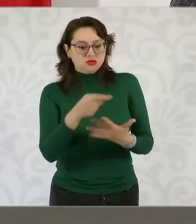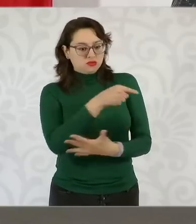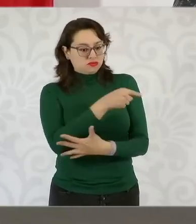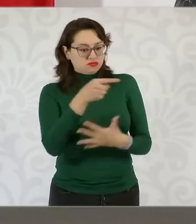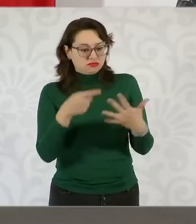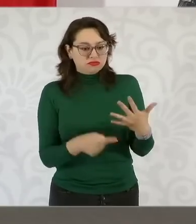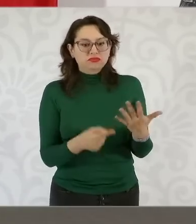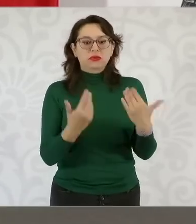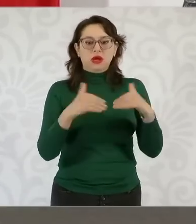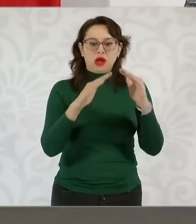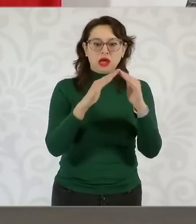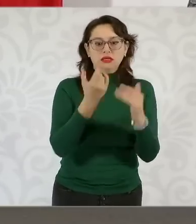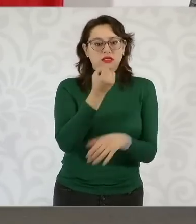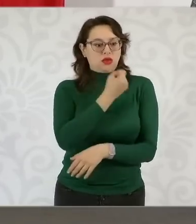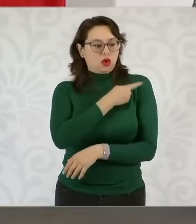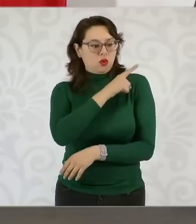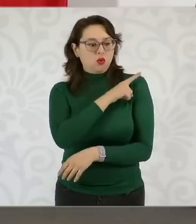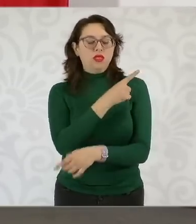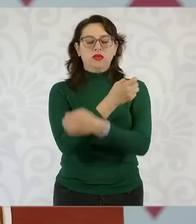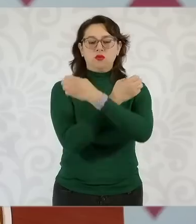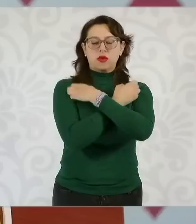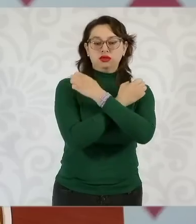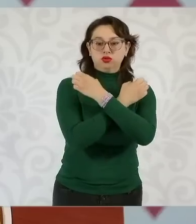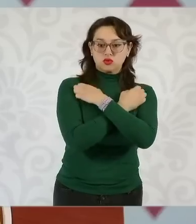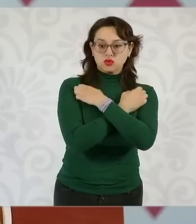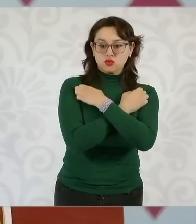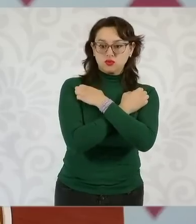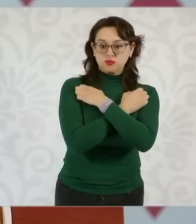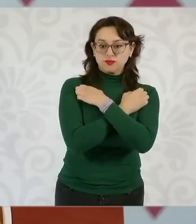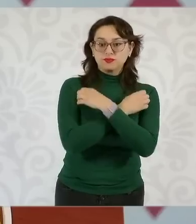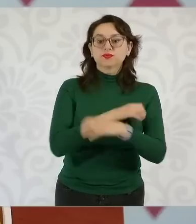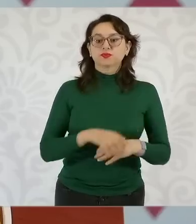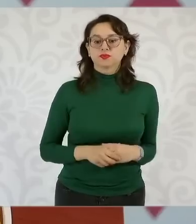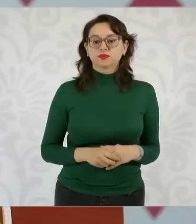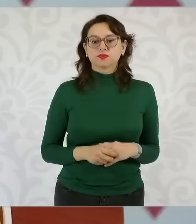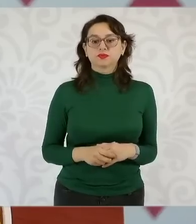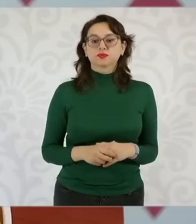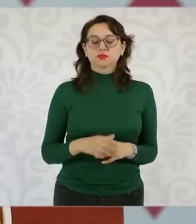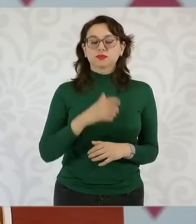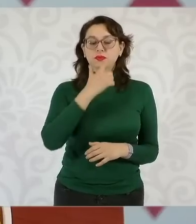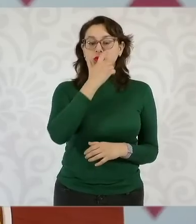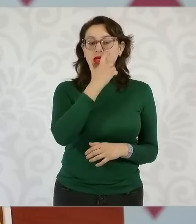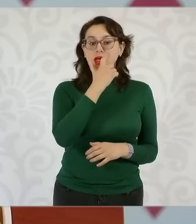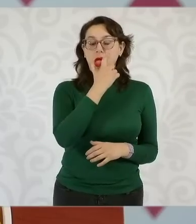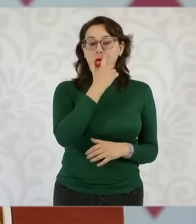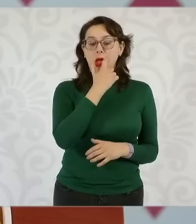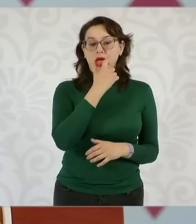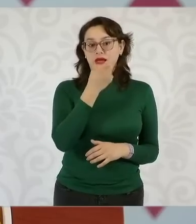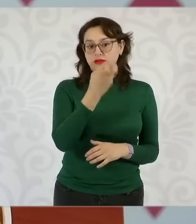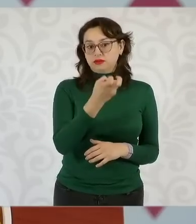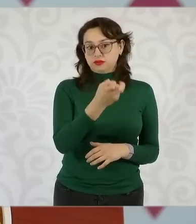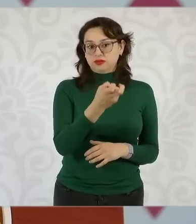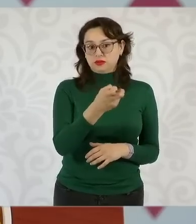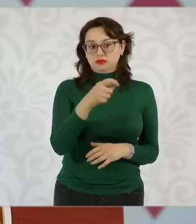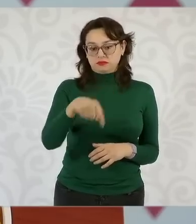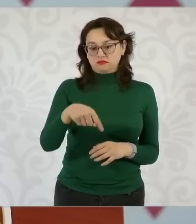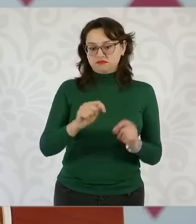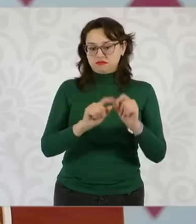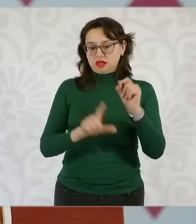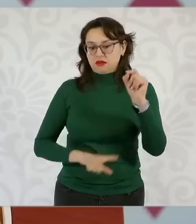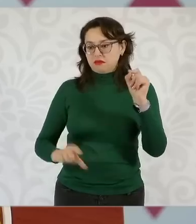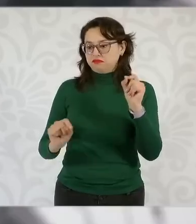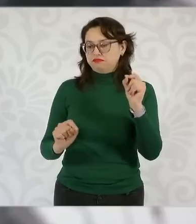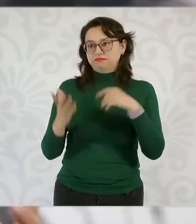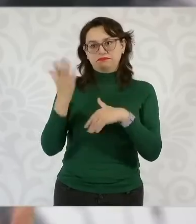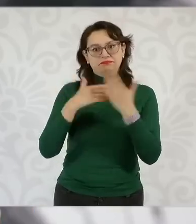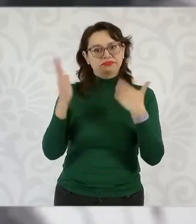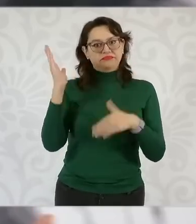vivienda Salud Educación y eso va a permitir Pues que en México haya aún más prosperidad Cómo atraer